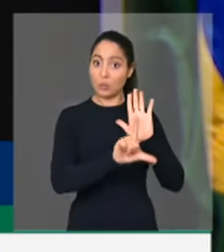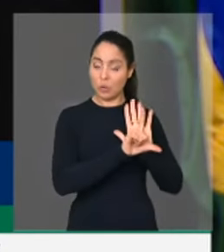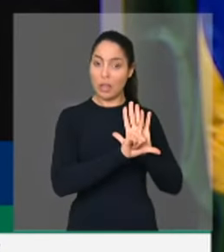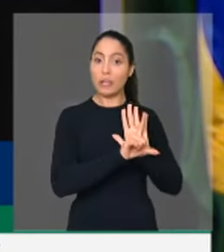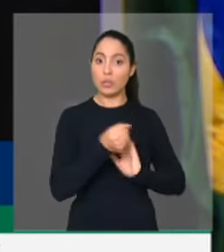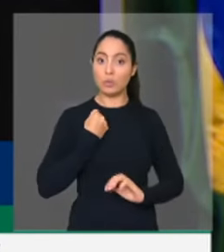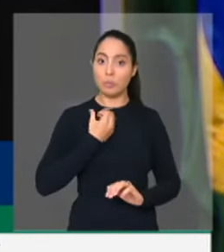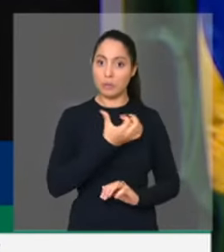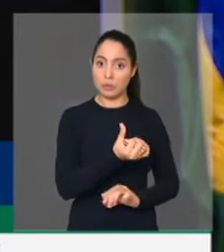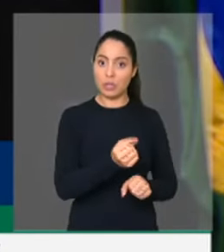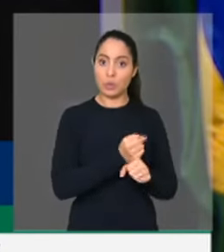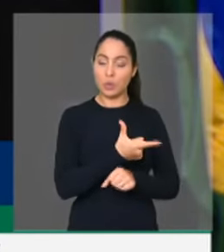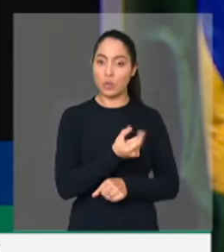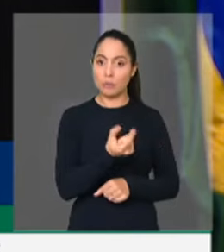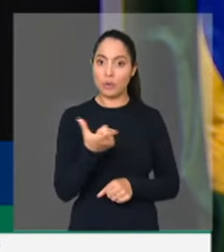31 DE DEZEMBRO DE 2020. COM ESSE CENÁRIO, COMO UMA FORMA